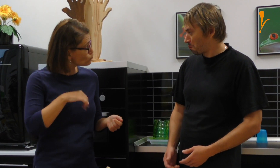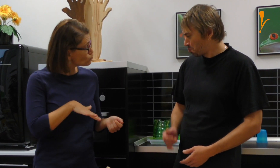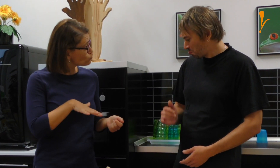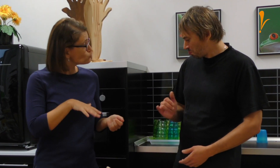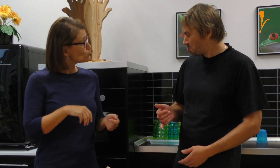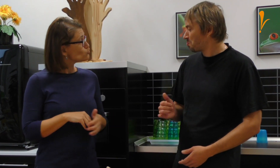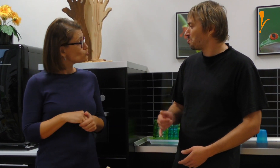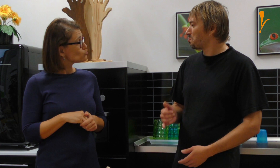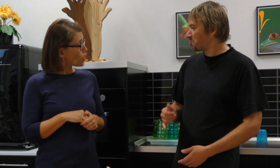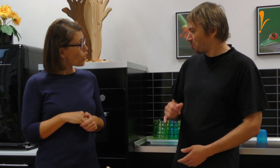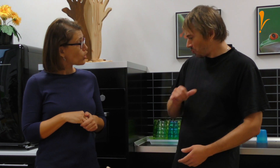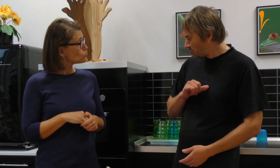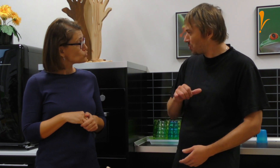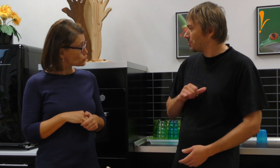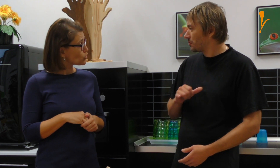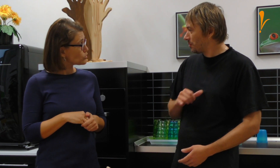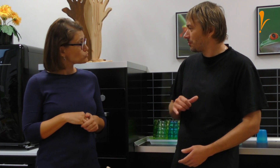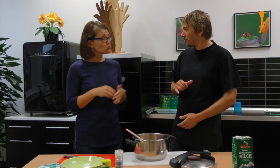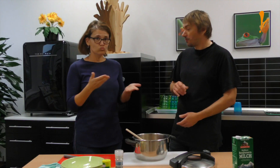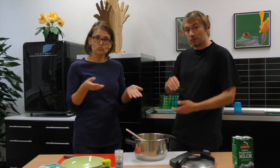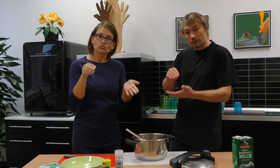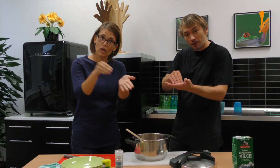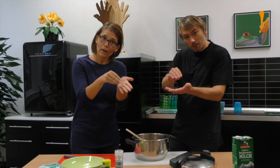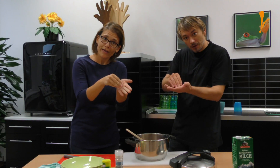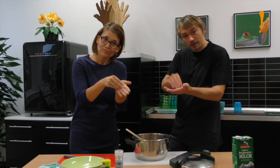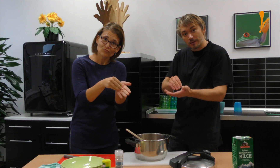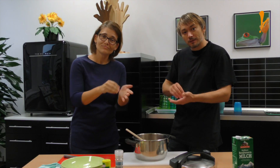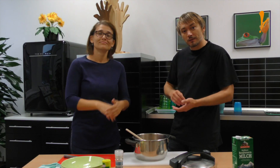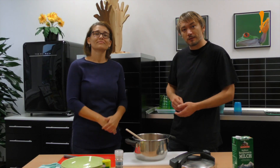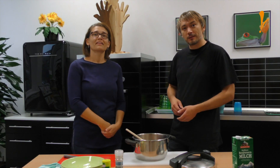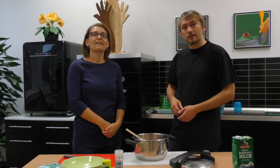Das wäre doch was für dich. Ja, interessant! Seid ihr dabei?